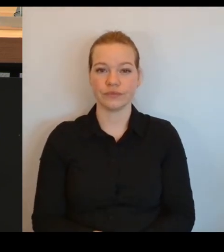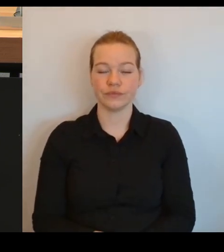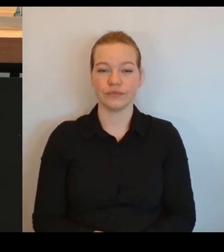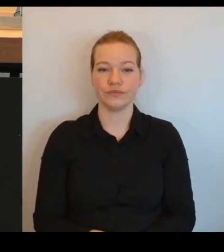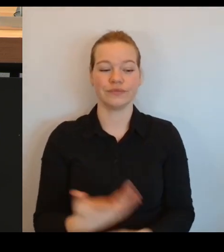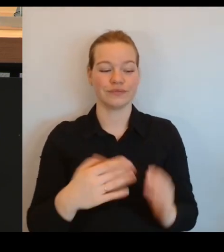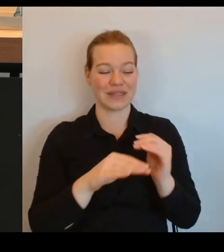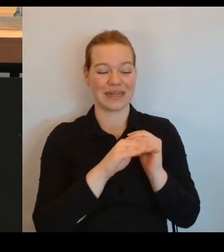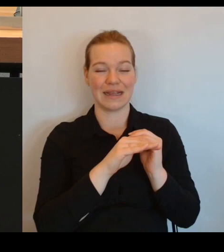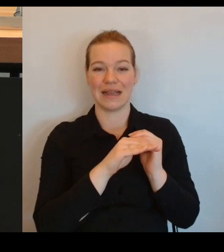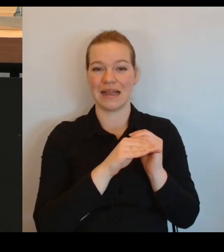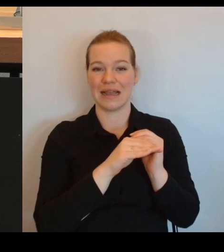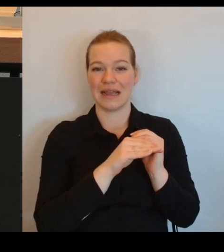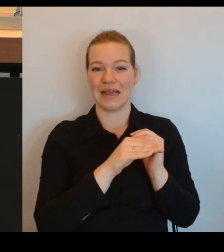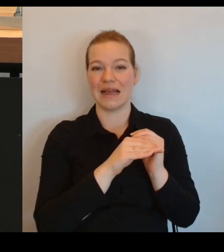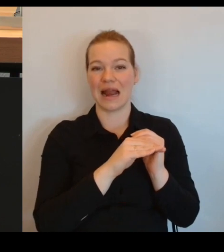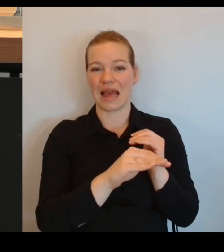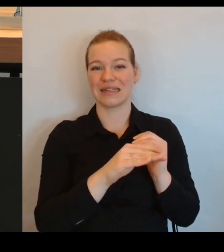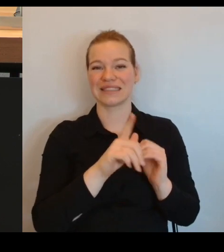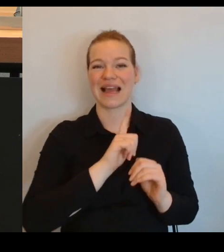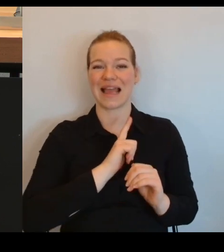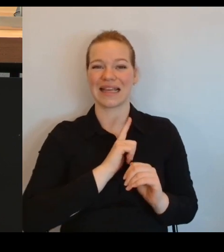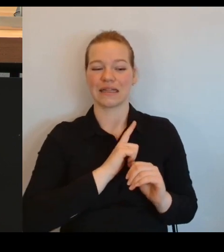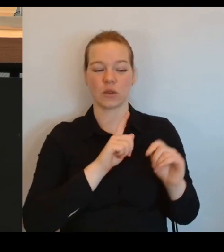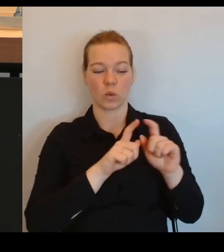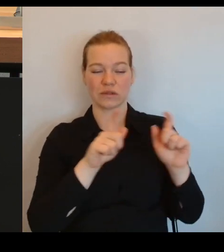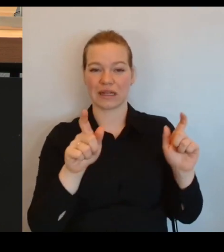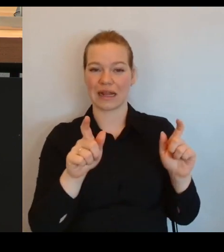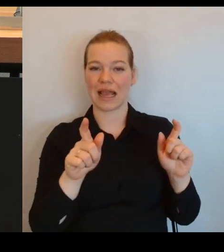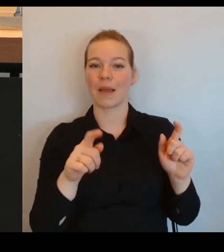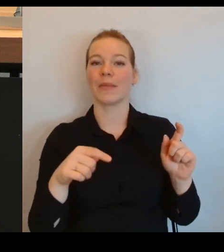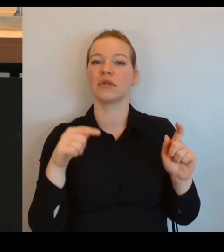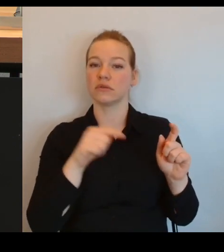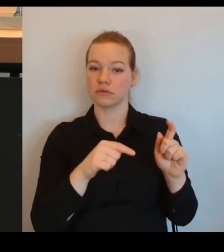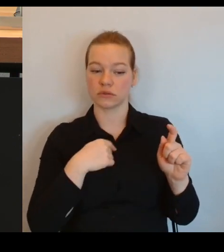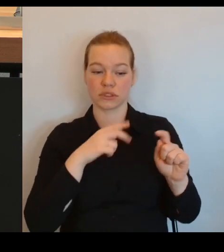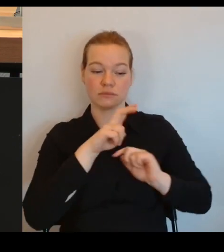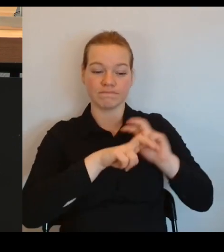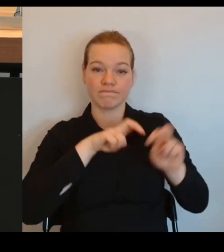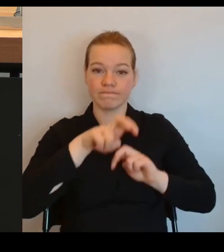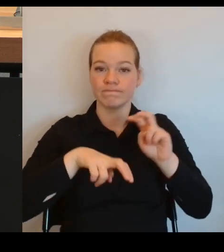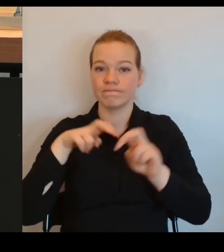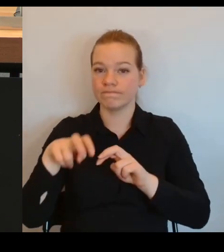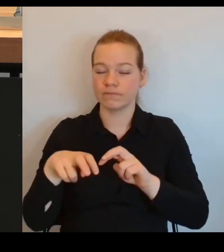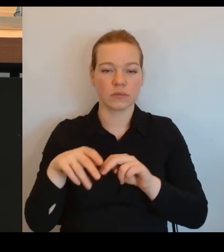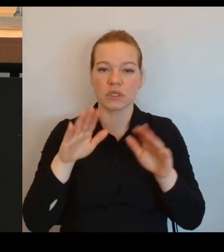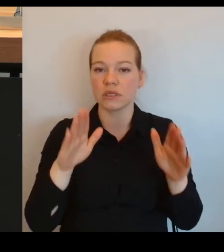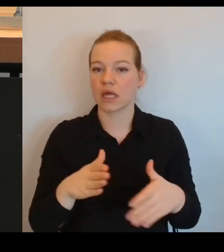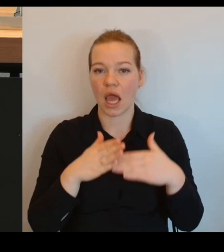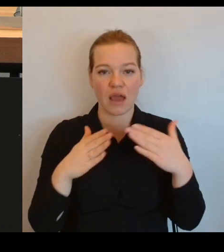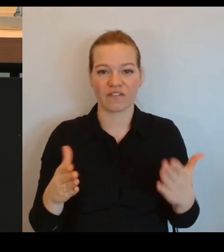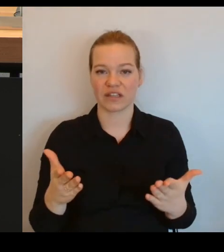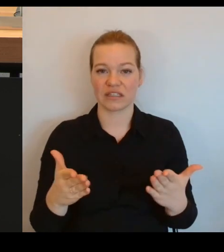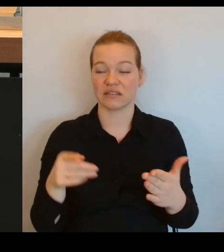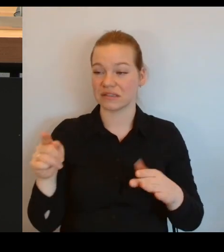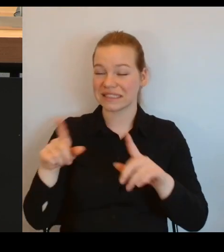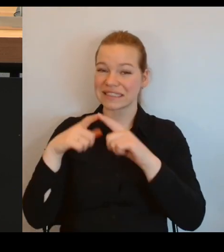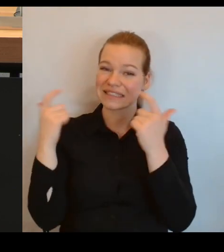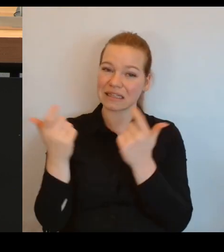Senat nicht in der Lage ist, einen auskömmlichen Haushalt aufzustellen. Die landeseigenen Unternehmen müssen wirtschaftlich arbeiten und